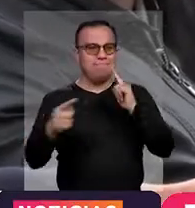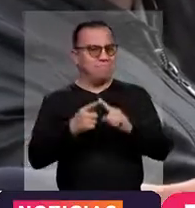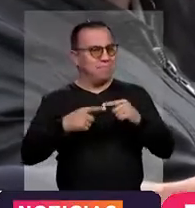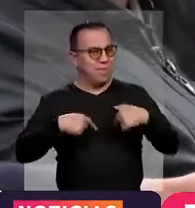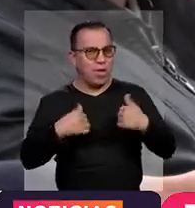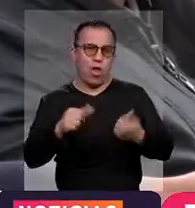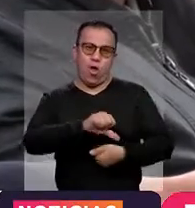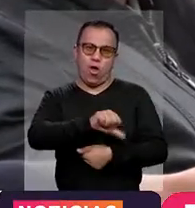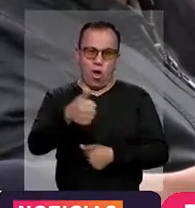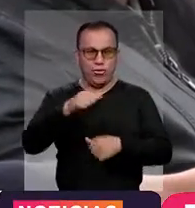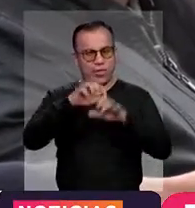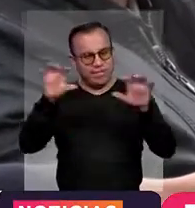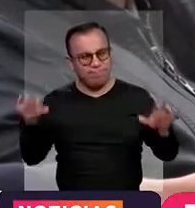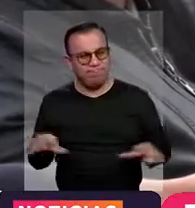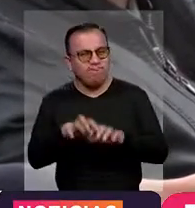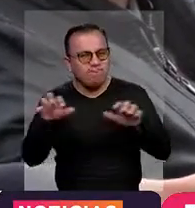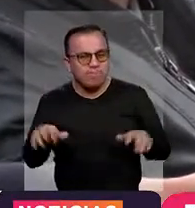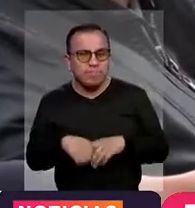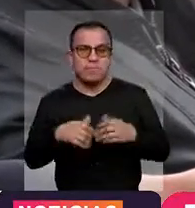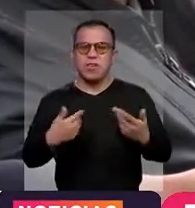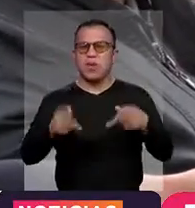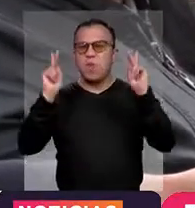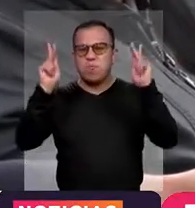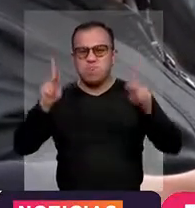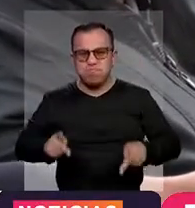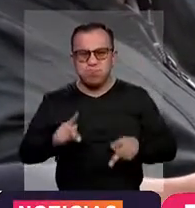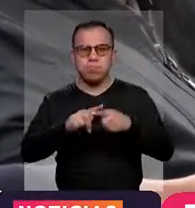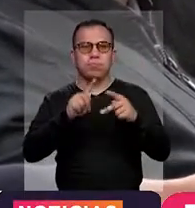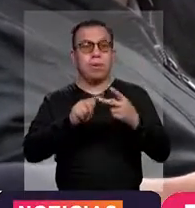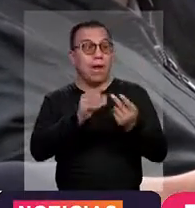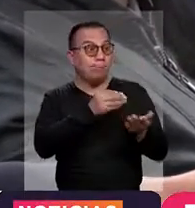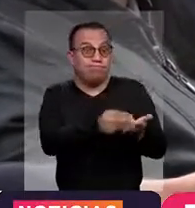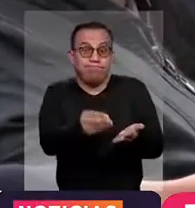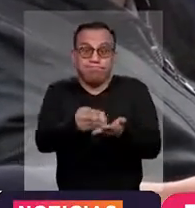NAVIDAD Y PUENTE DE REYES ES CLAVE MANTENER LAS